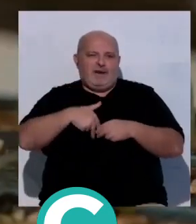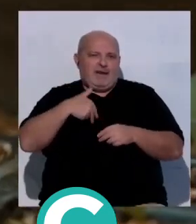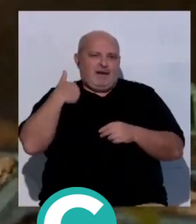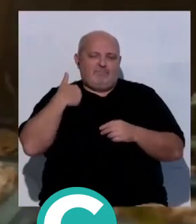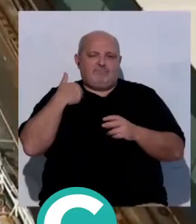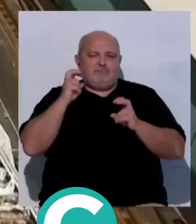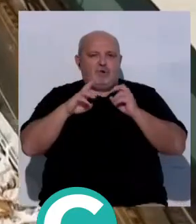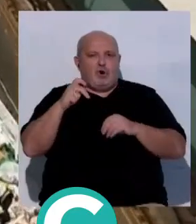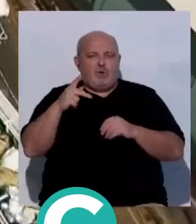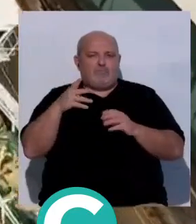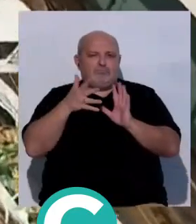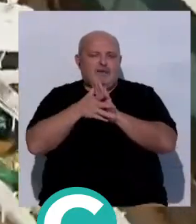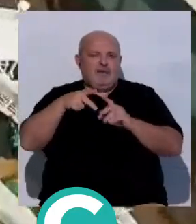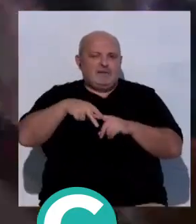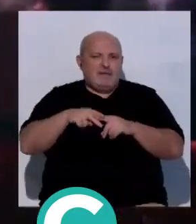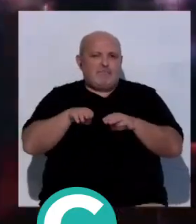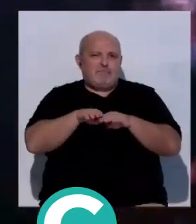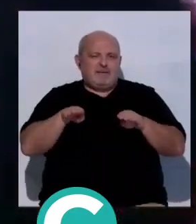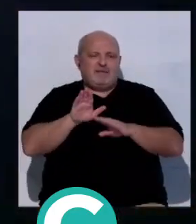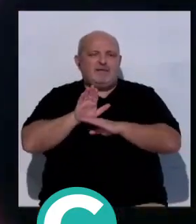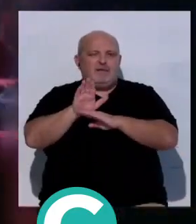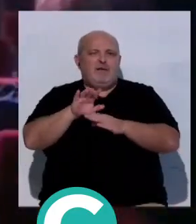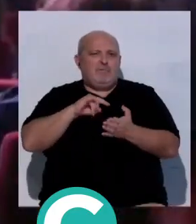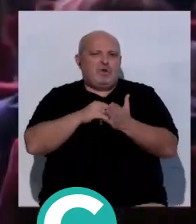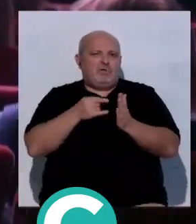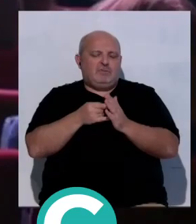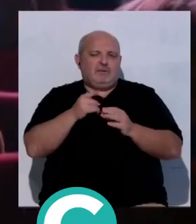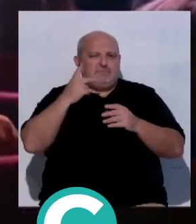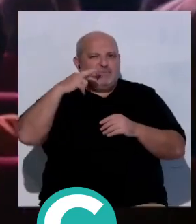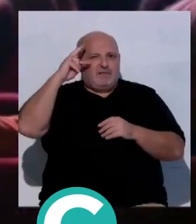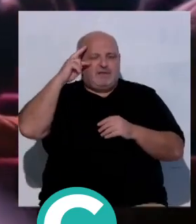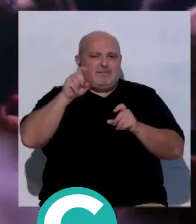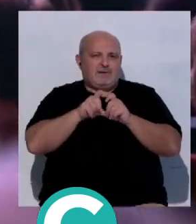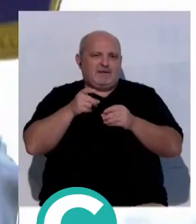in Blue con talleres mesas y presentaciones de proyectos y experiencias empresariales lo